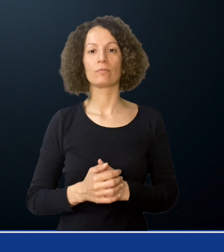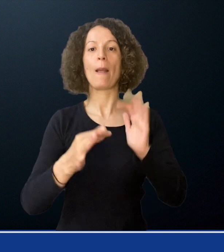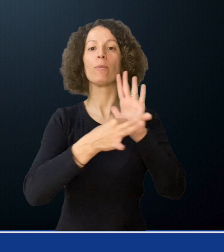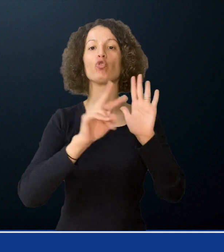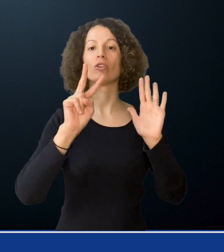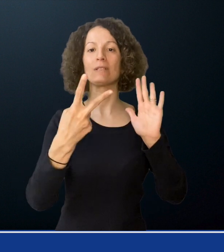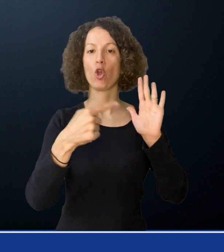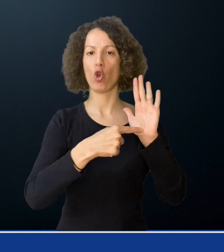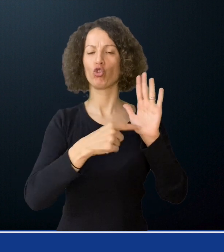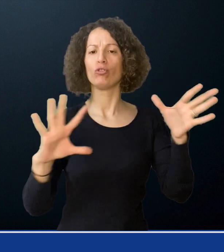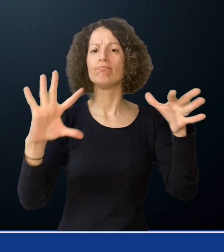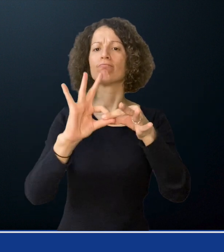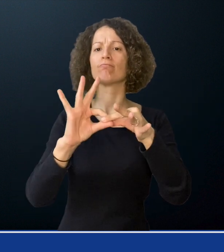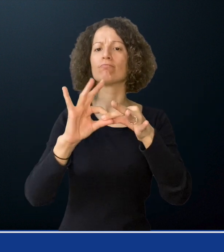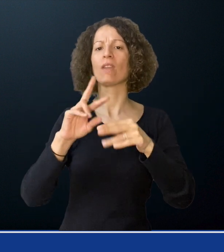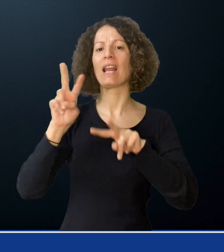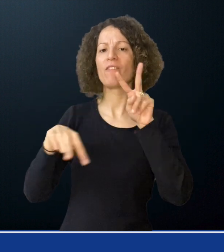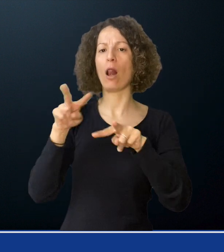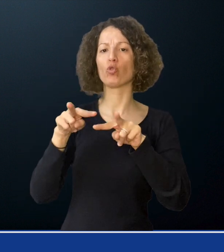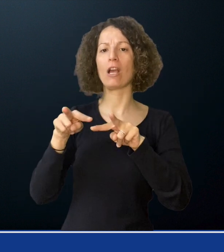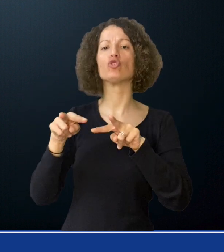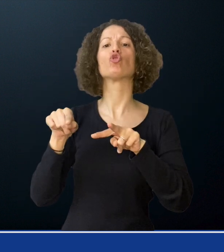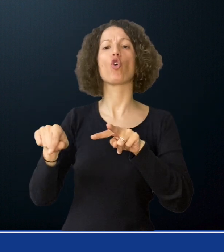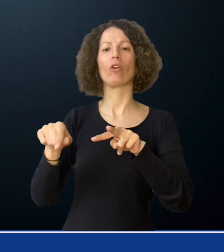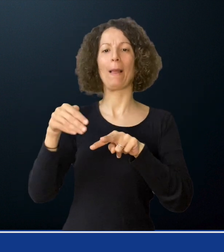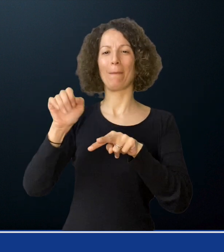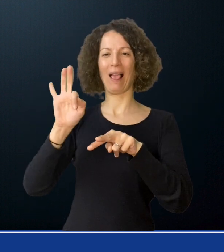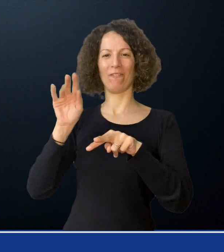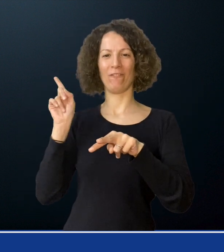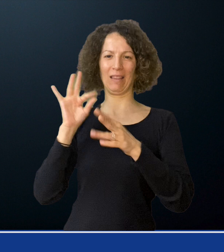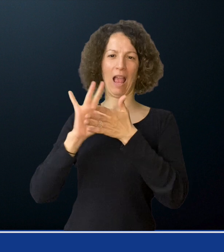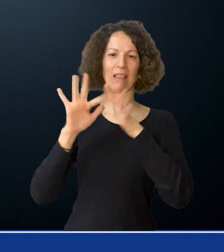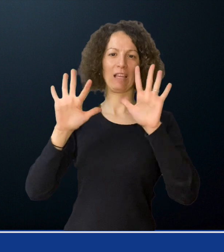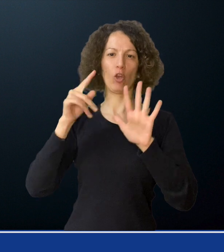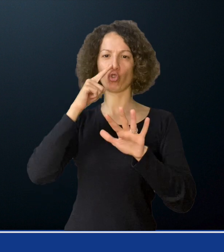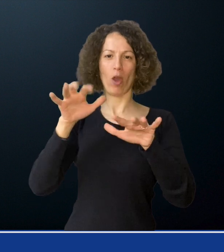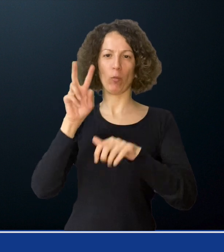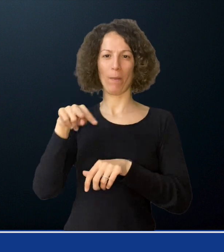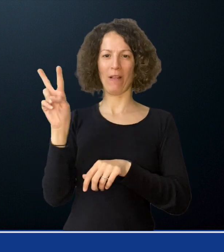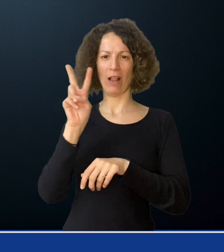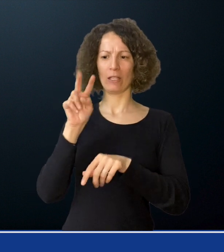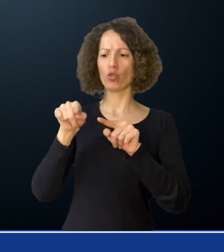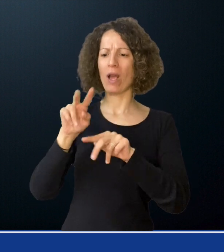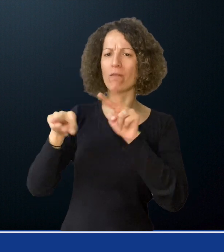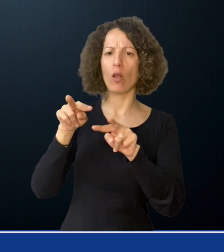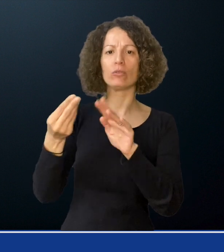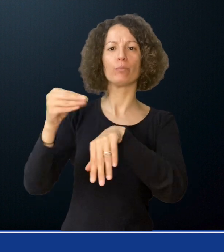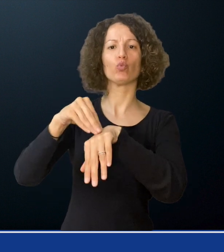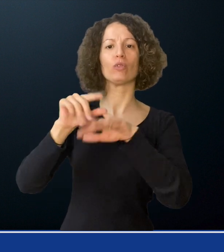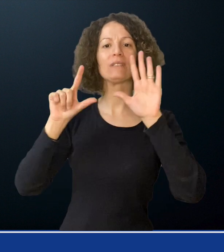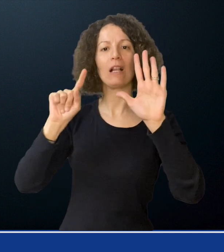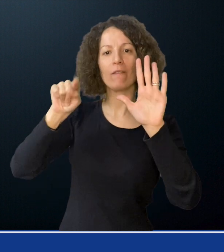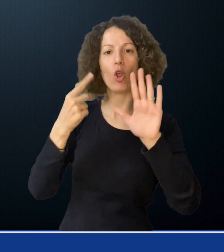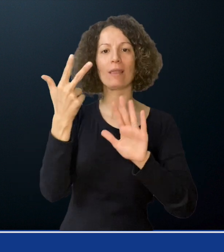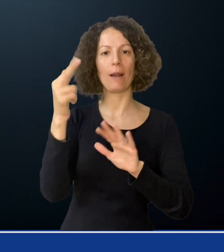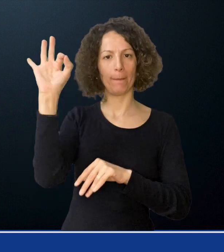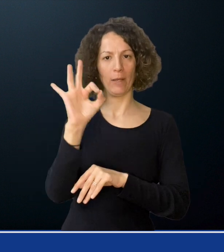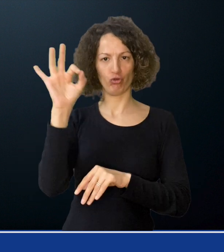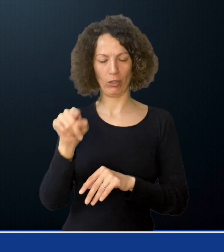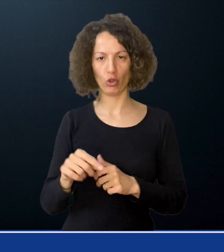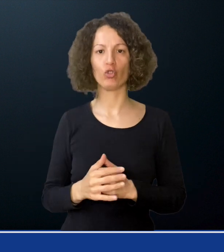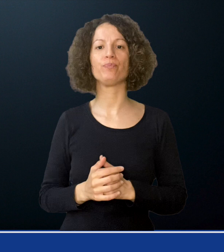APPLICAZIONE INDICE DI RIVALUTAZIONE +7,3% STABILITO PER IL 2023 CON DECRETO MEF 10.11.2022